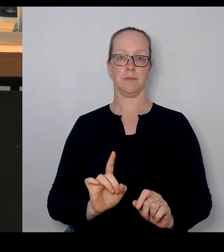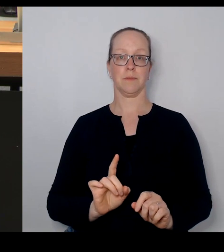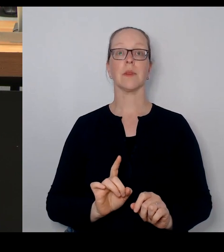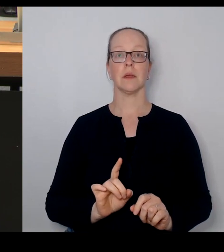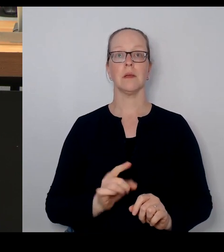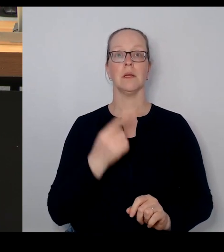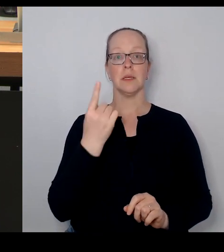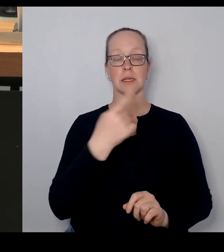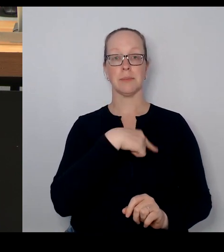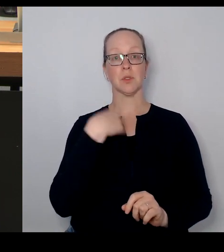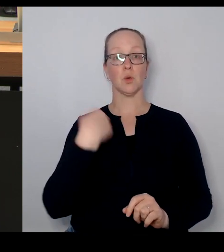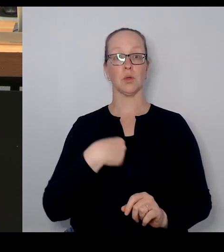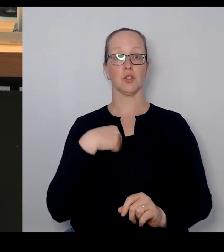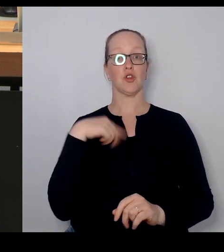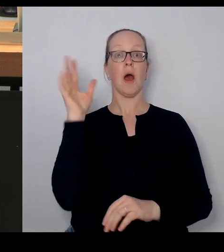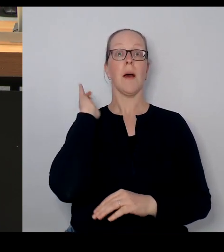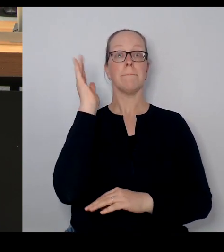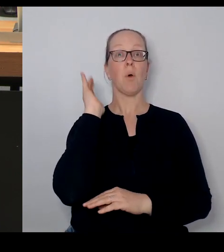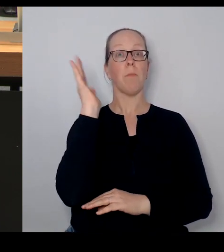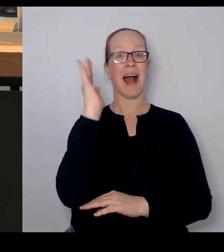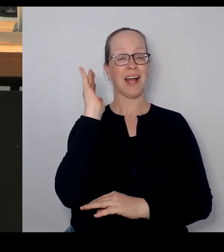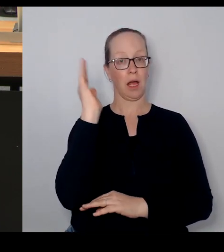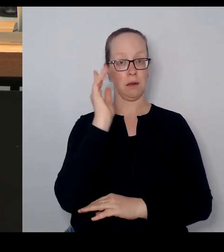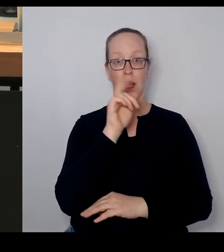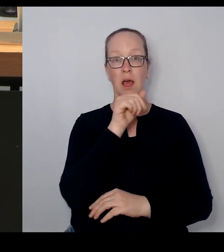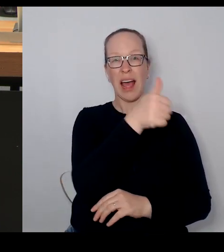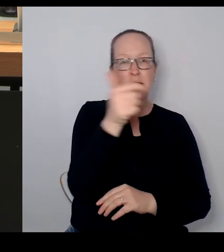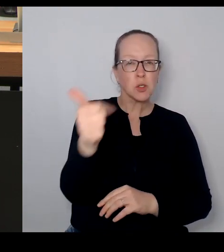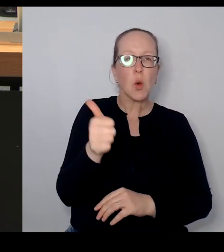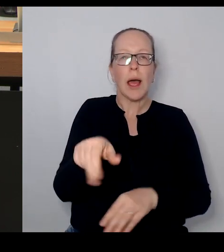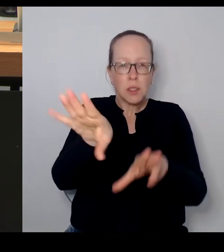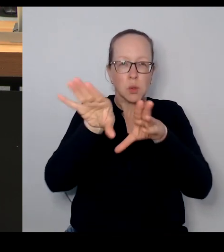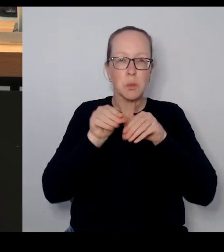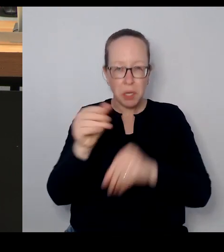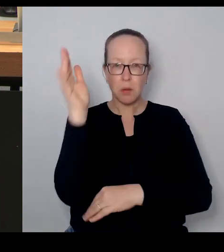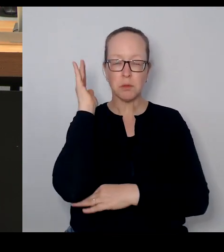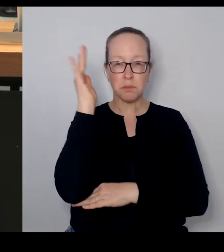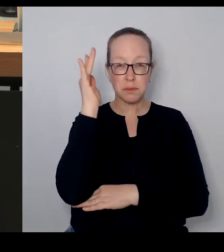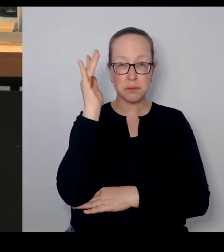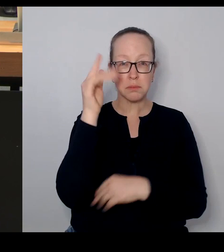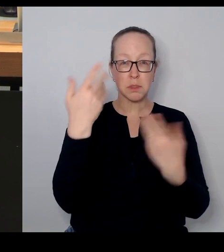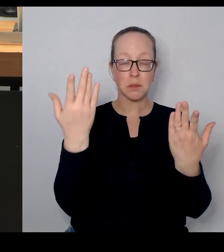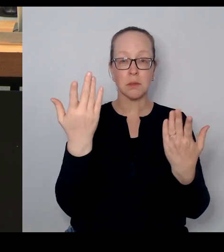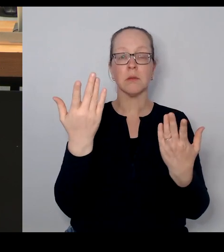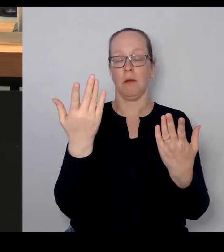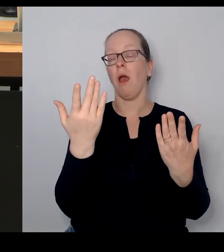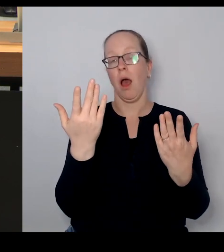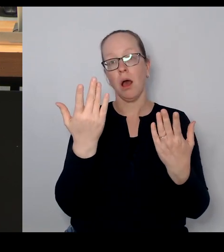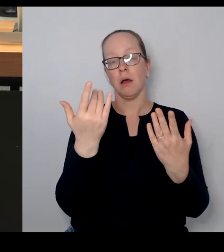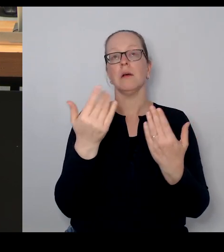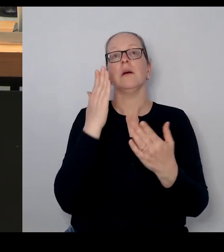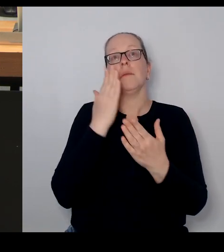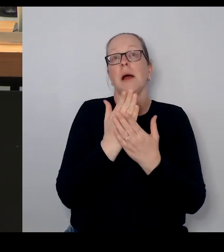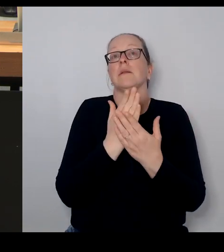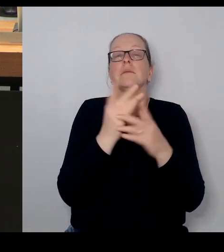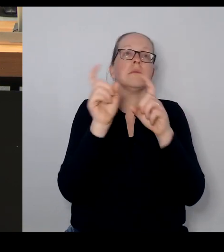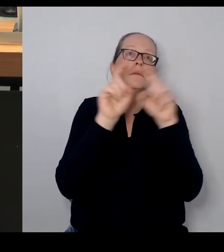um die Frage der Flüchtlinge und der Menschen, die zu uns kommen Und deswegen, egal ob man konservativer oder liberaler ist,